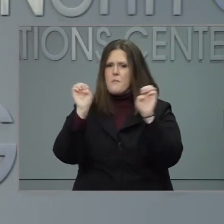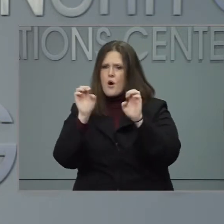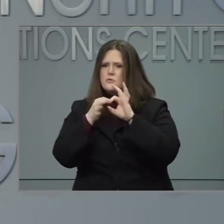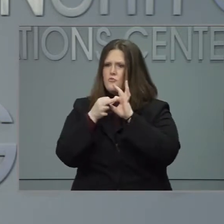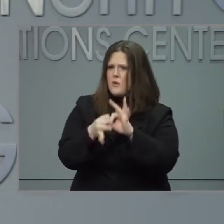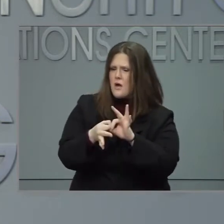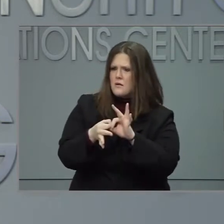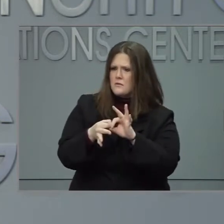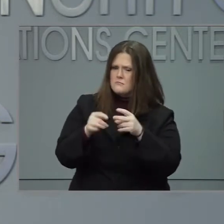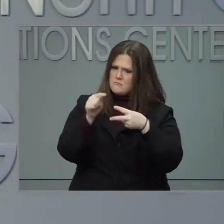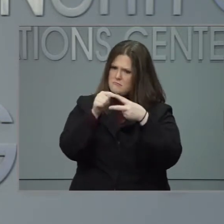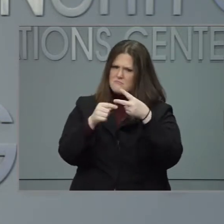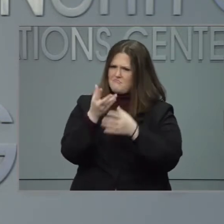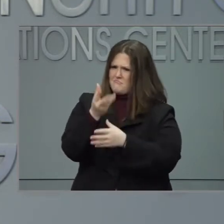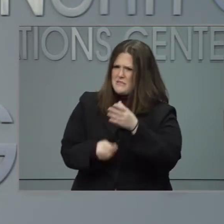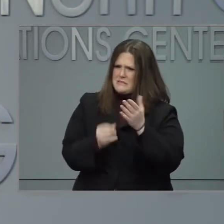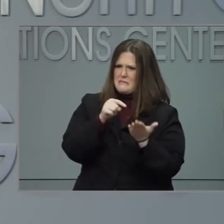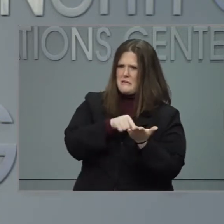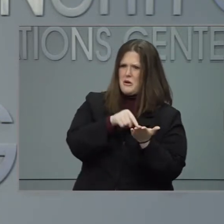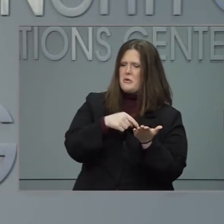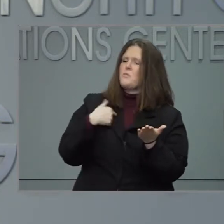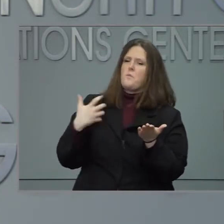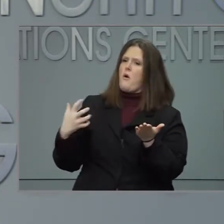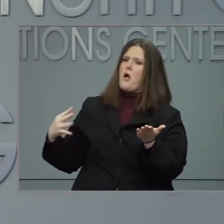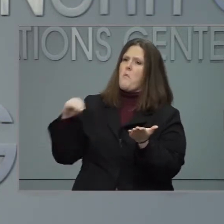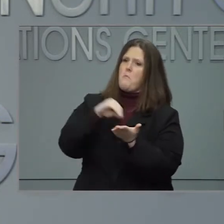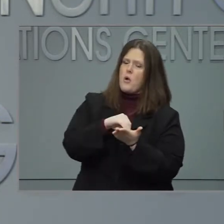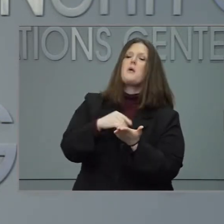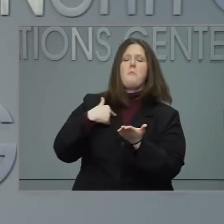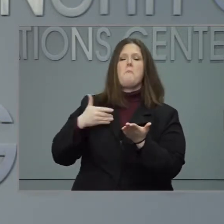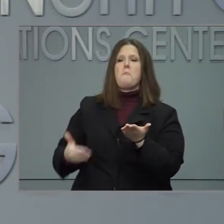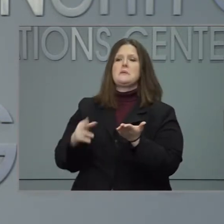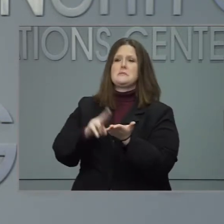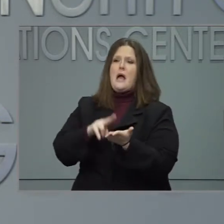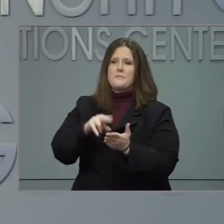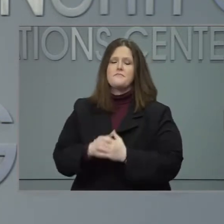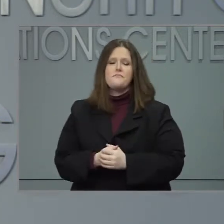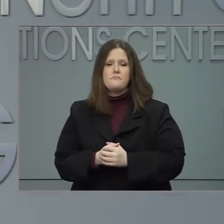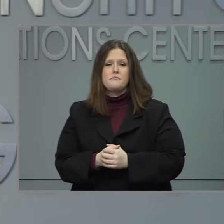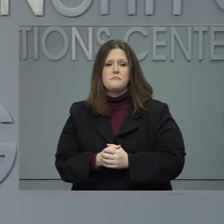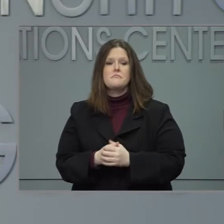Ahora una importante actualización de las métricas de covid, después de haber